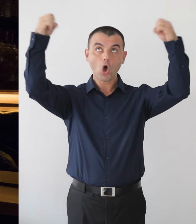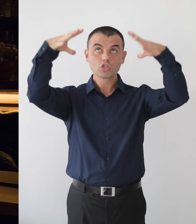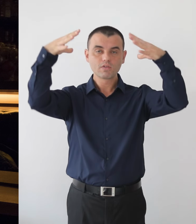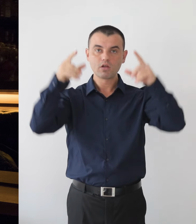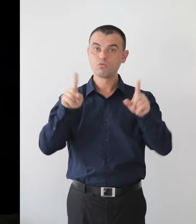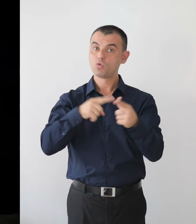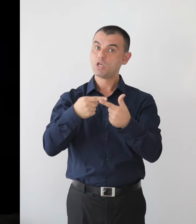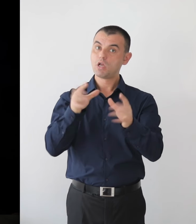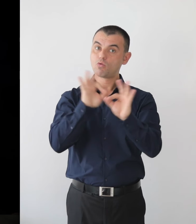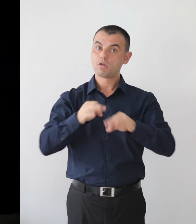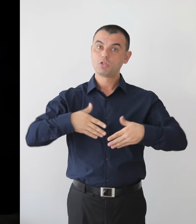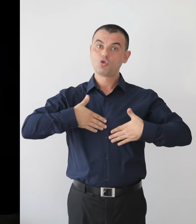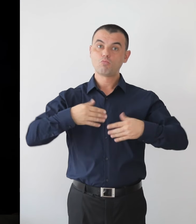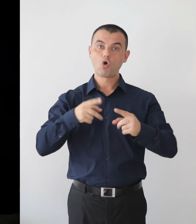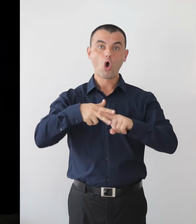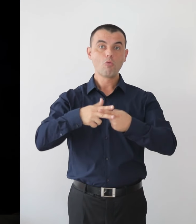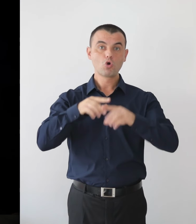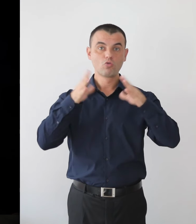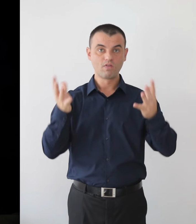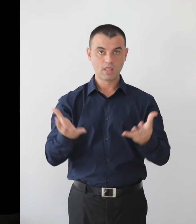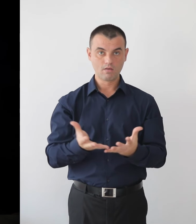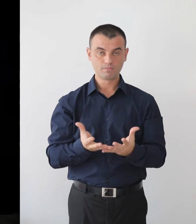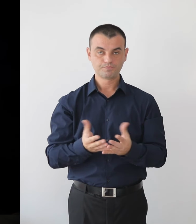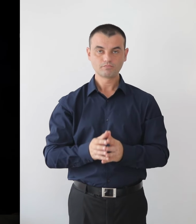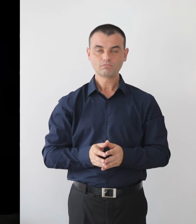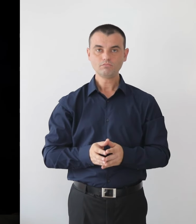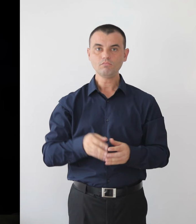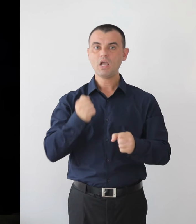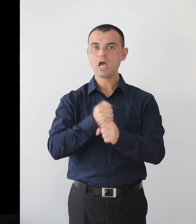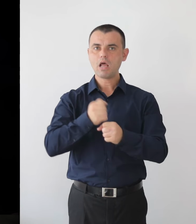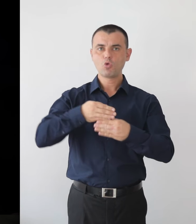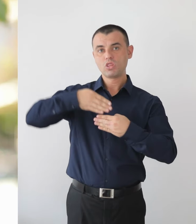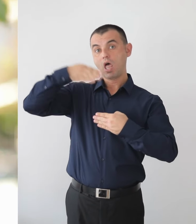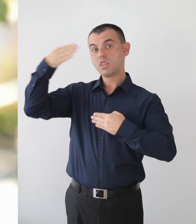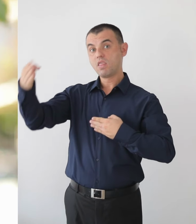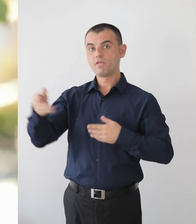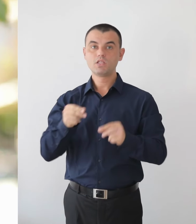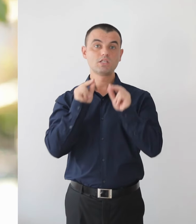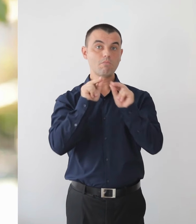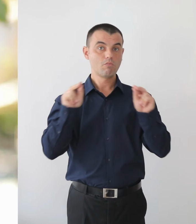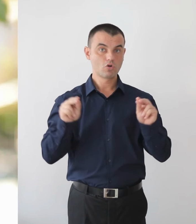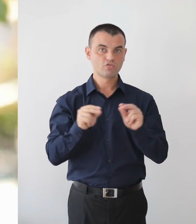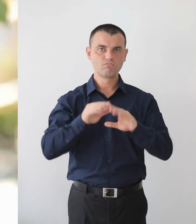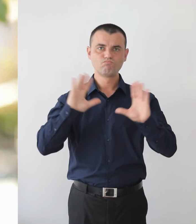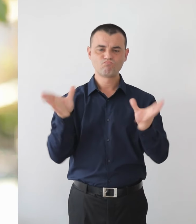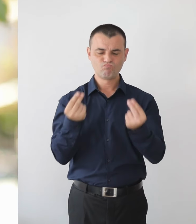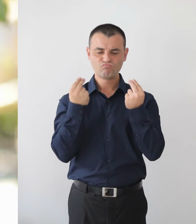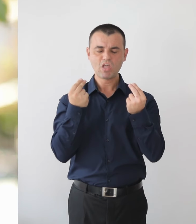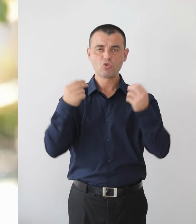и ако нямате оборудване за работа в тези условия. Препоръчва се работа на открито на място.